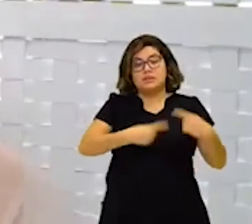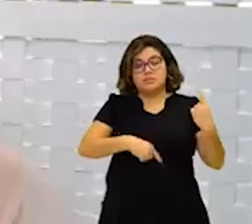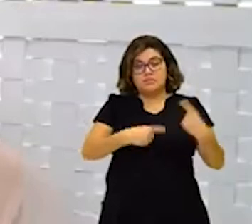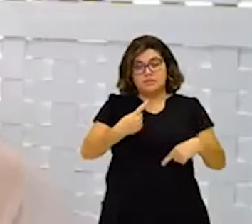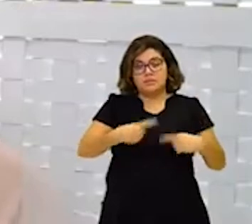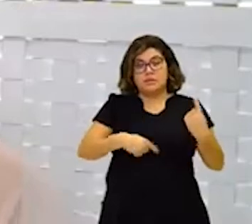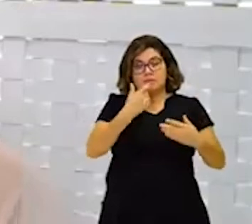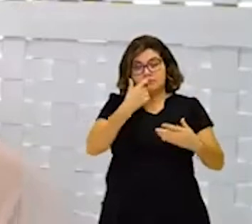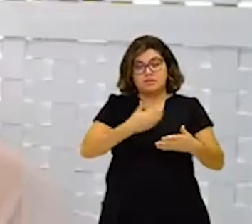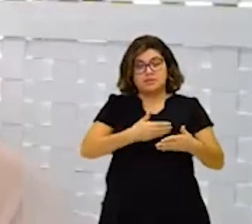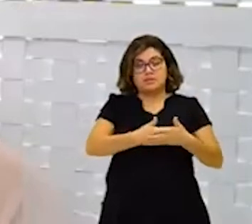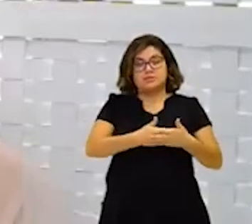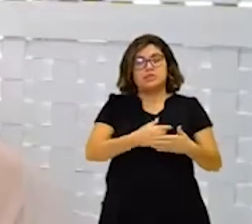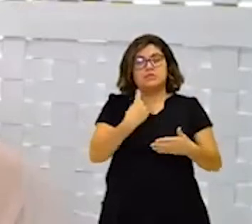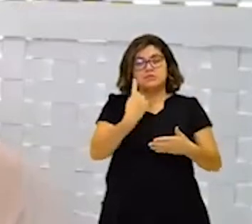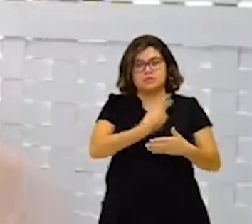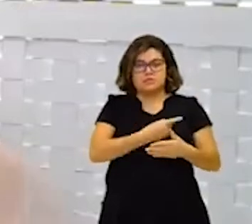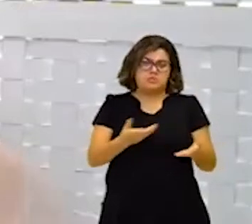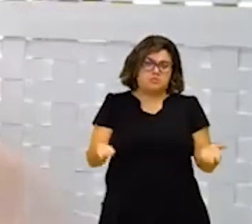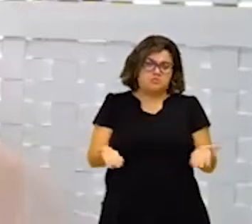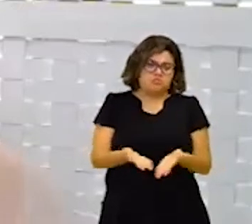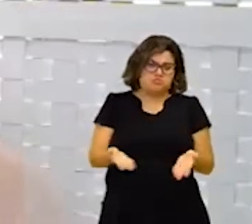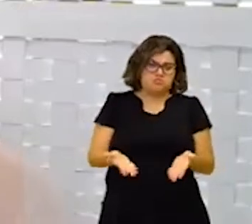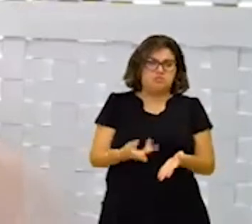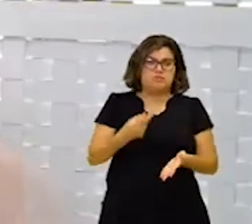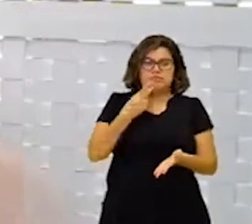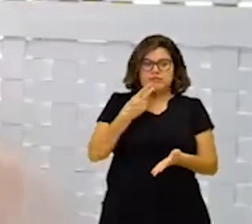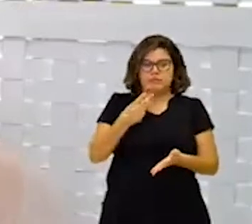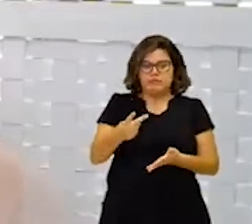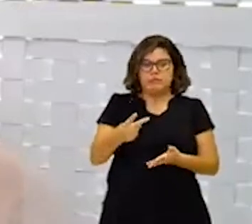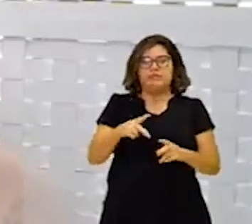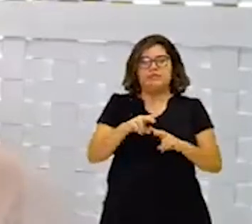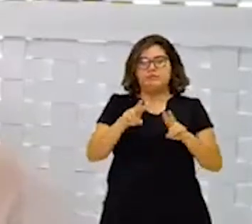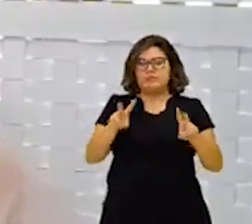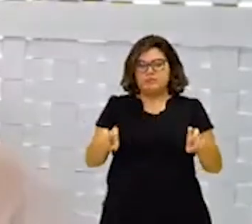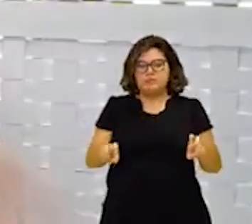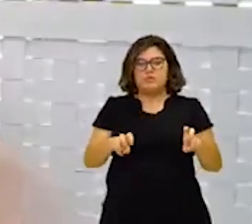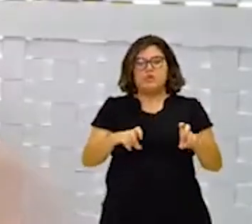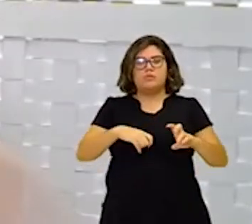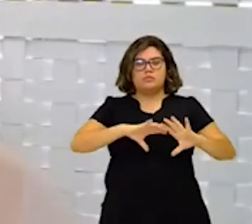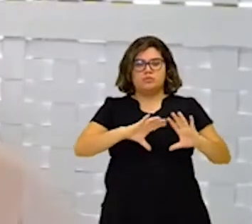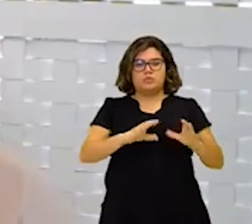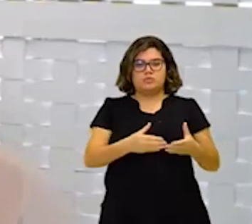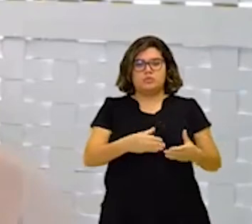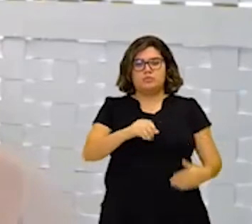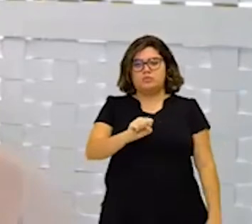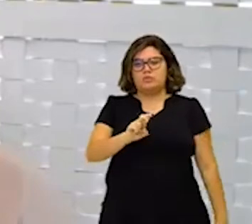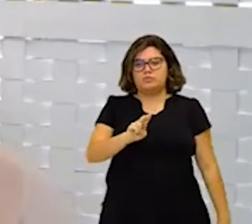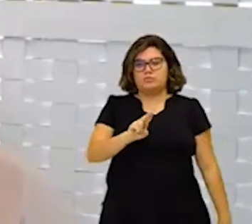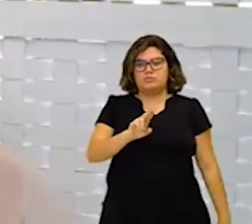não é a todos estão debatendo aqui discutindo essa sub-representação de mulheres negras indígenas